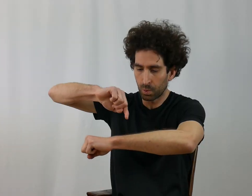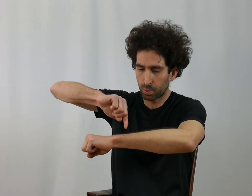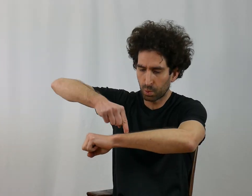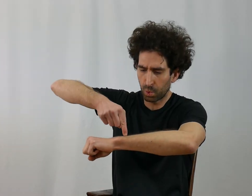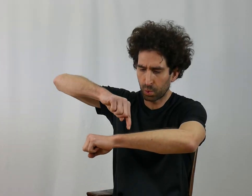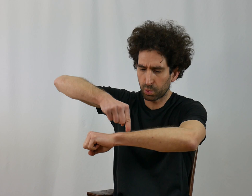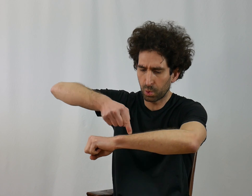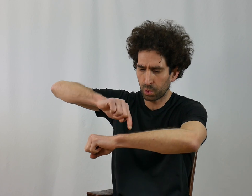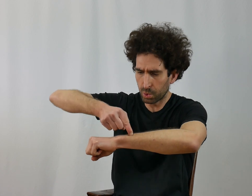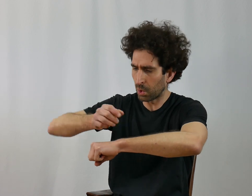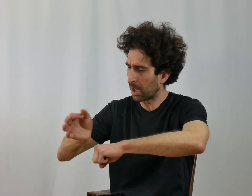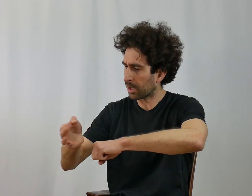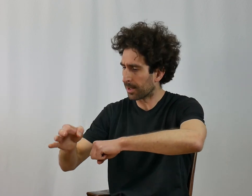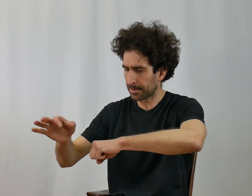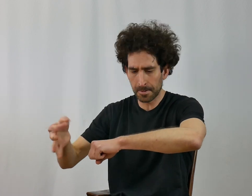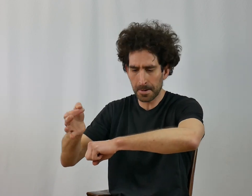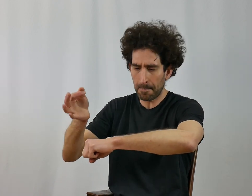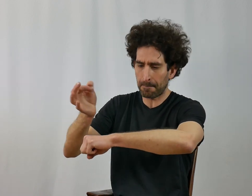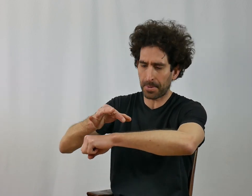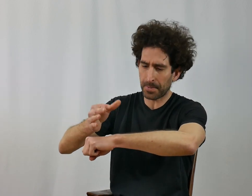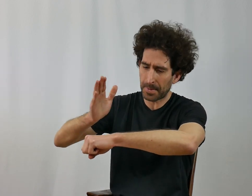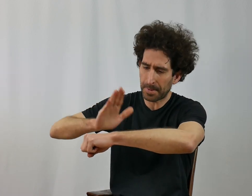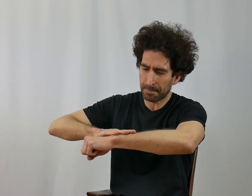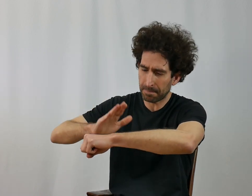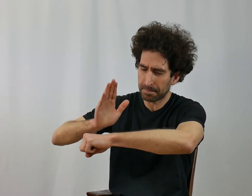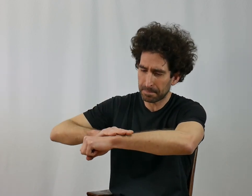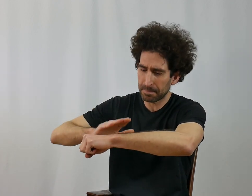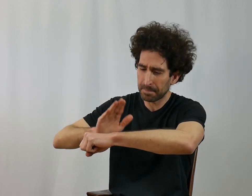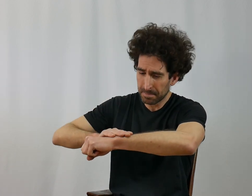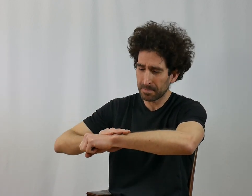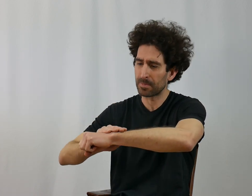*Creuse un trou* *Plante une graine dedans puis rebouche le trou*